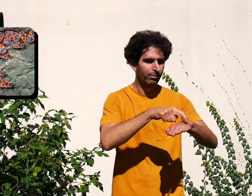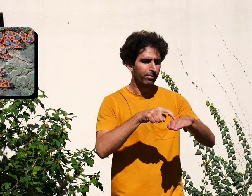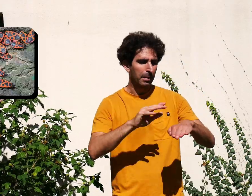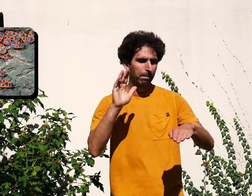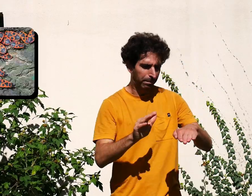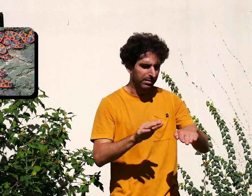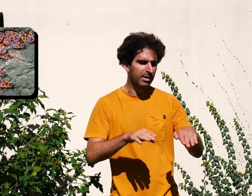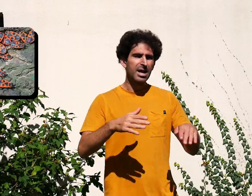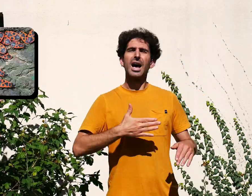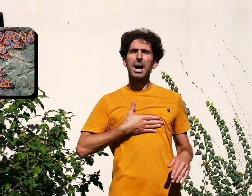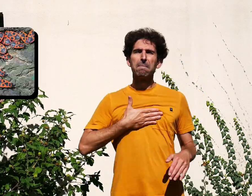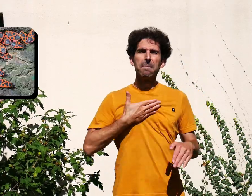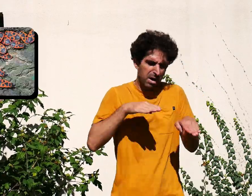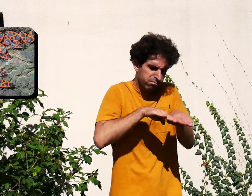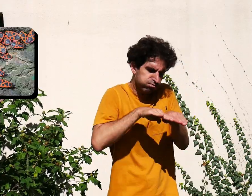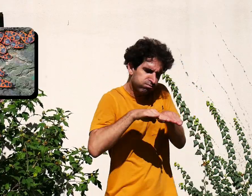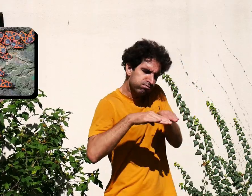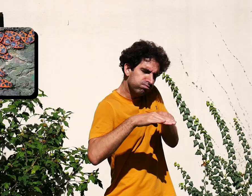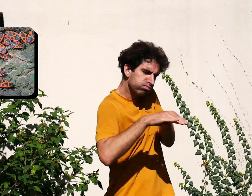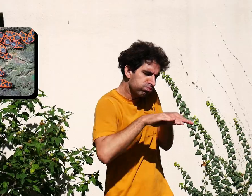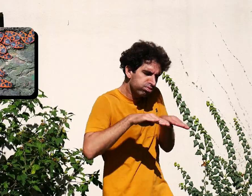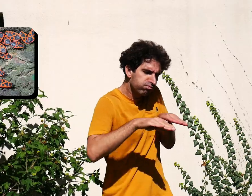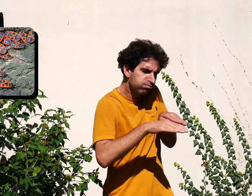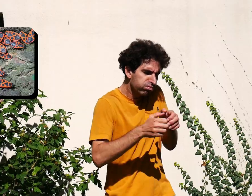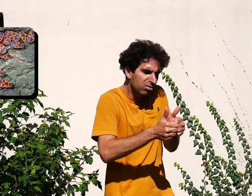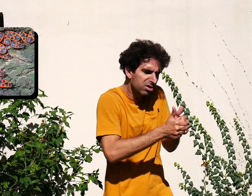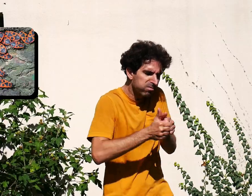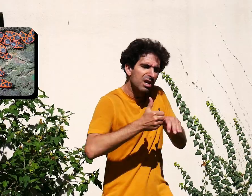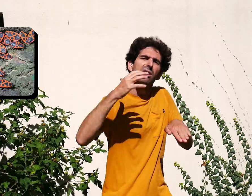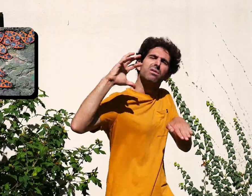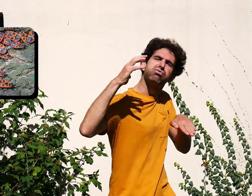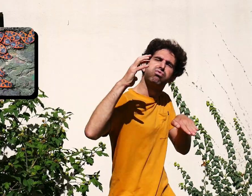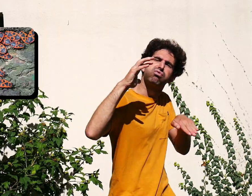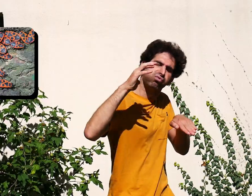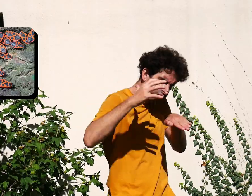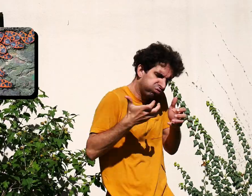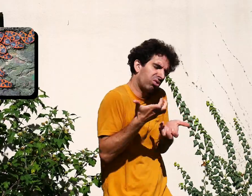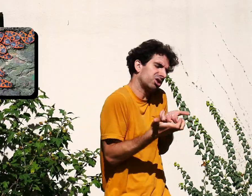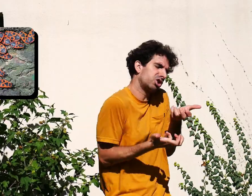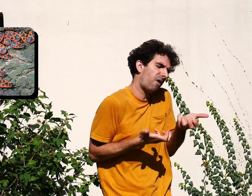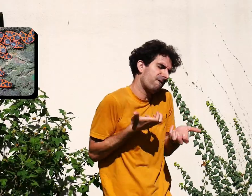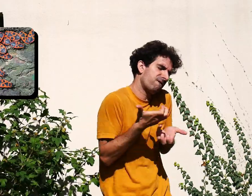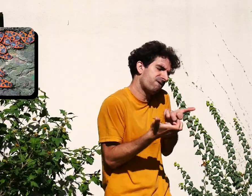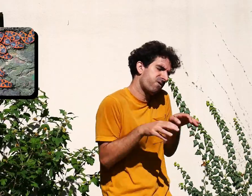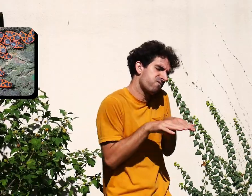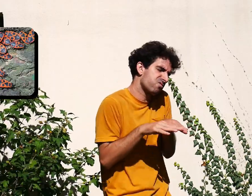Les gendarmes rouges s'entasser ensemble, se réchauffer sous le soleil.